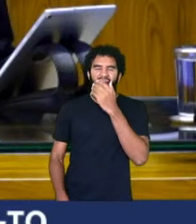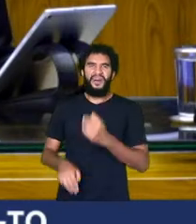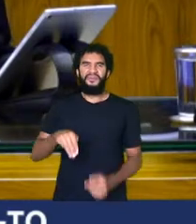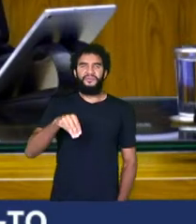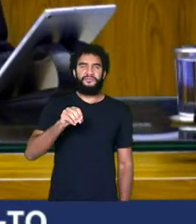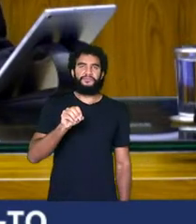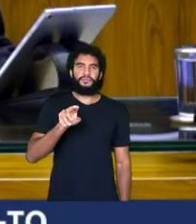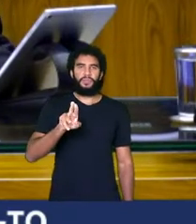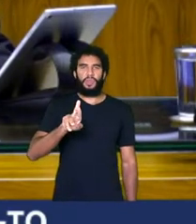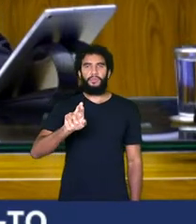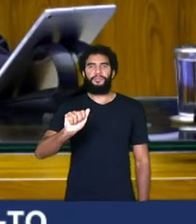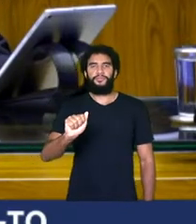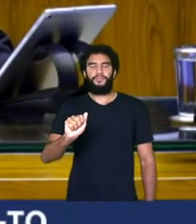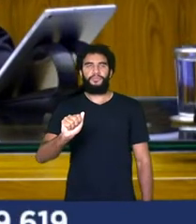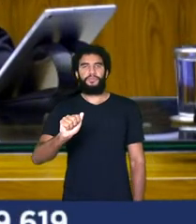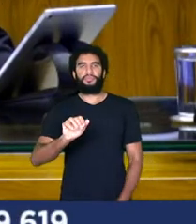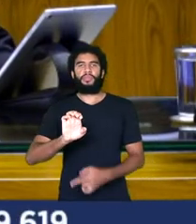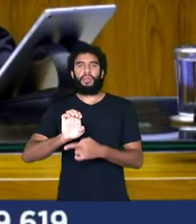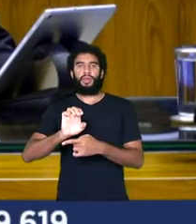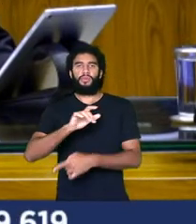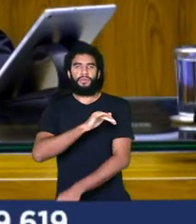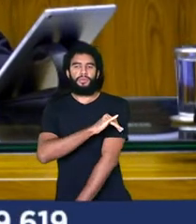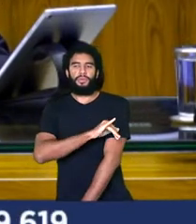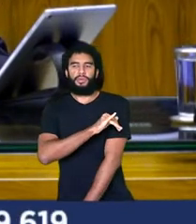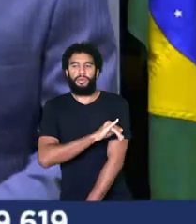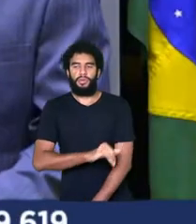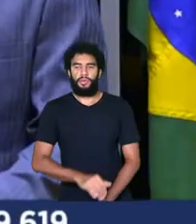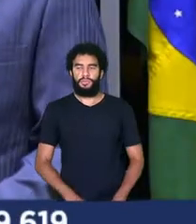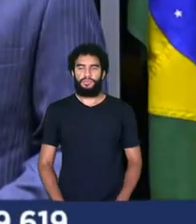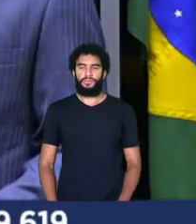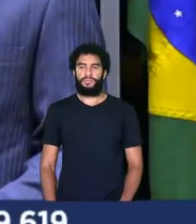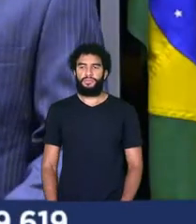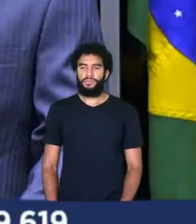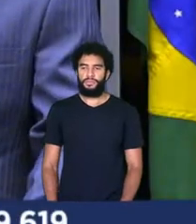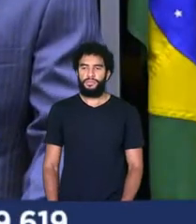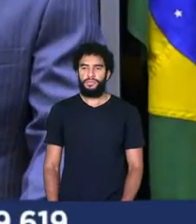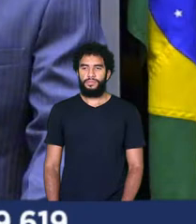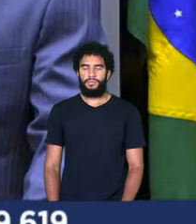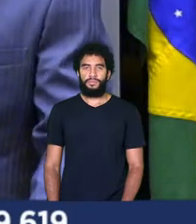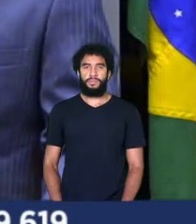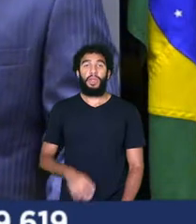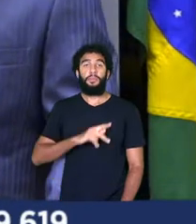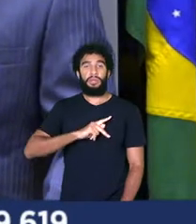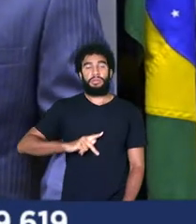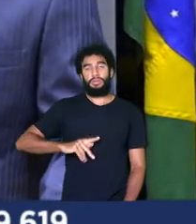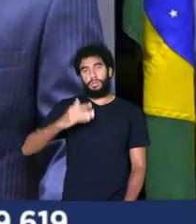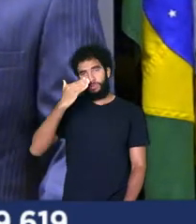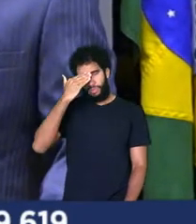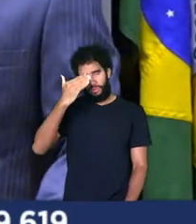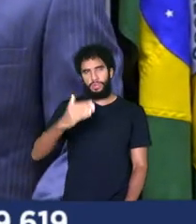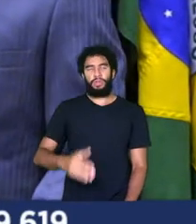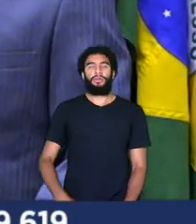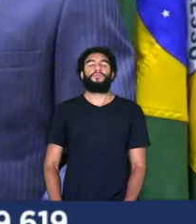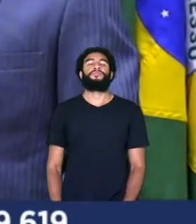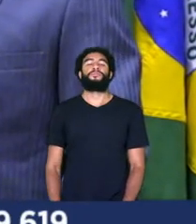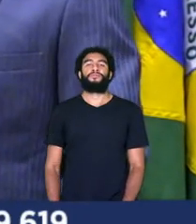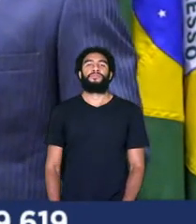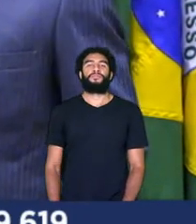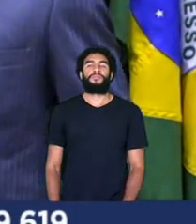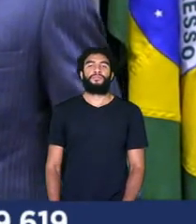COMUNICADOS , O DEPUTADO JANONES MOURA, DO RIO DE JANEIRO. -- [DEPUTADO]: OBRIGADO, PRESIDENTE. PRESIDENTE, EU